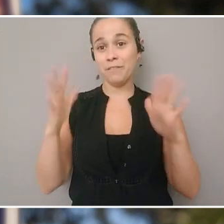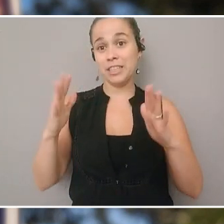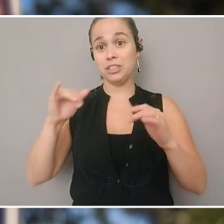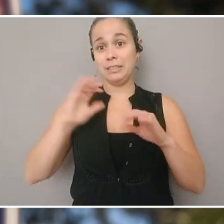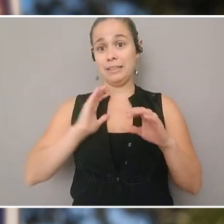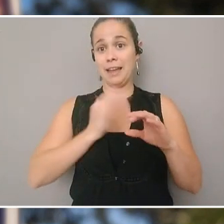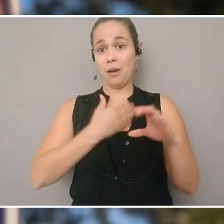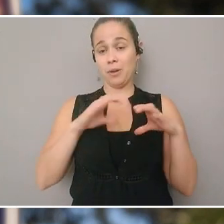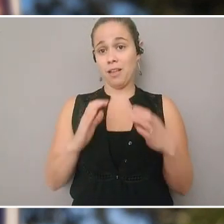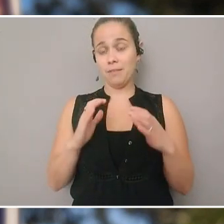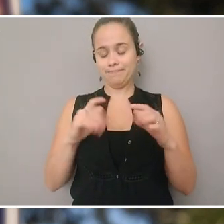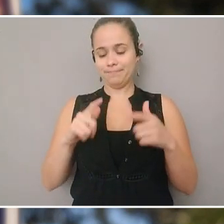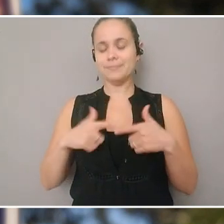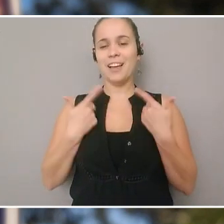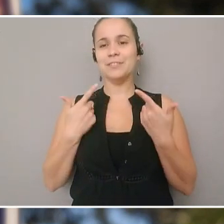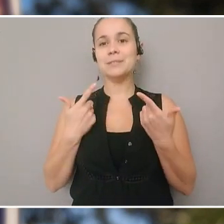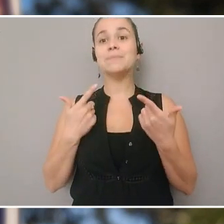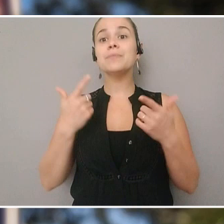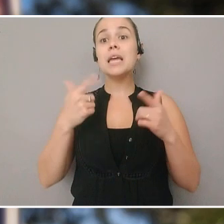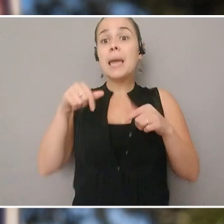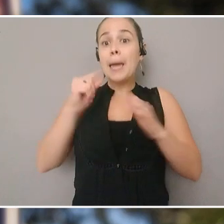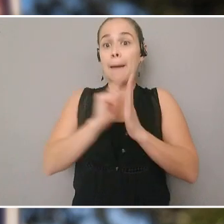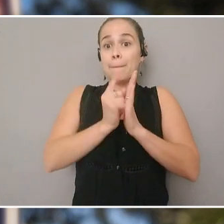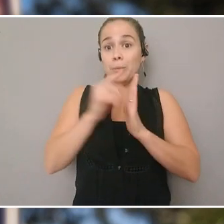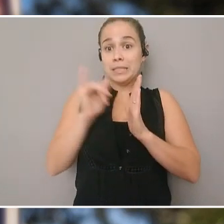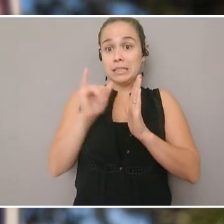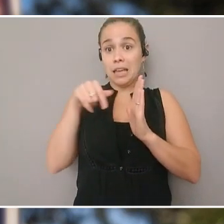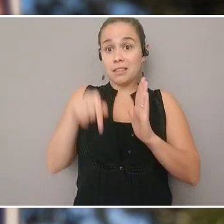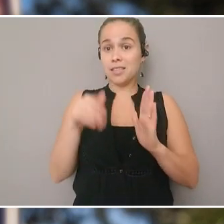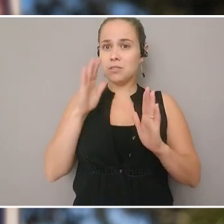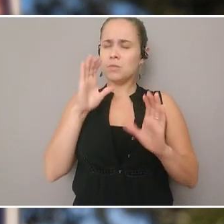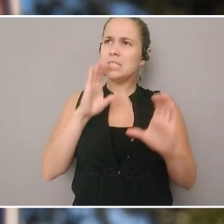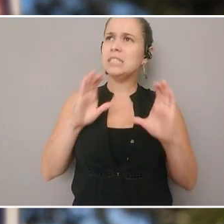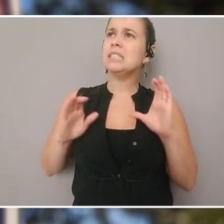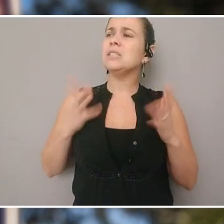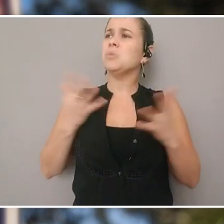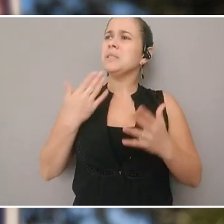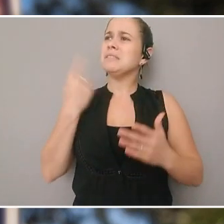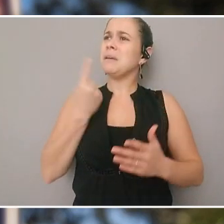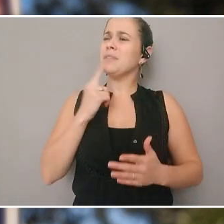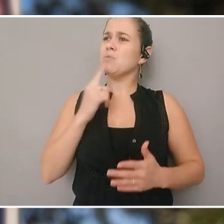estos, buscamos algo profundo que